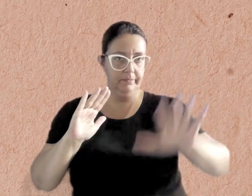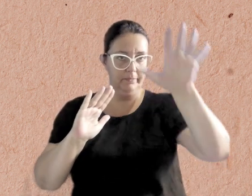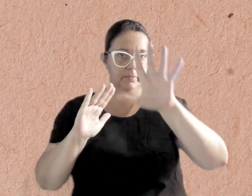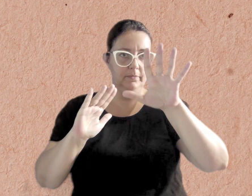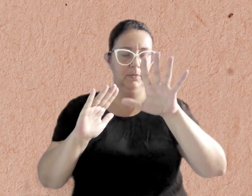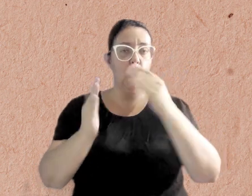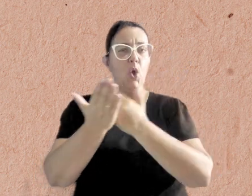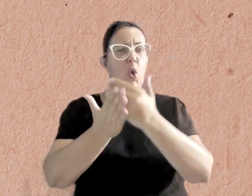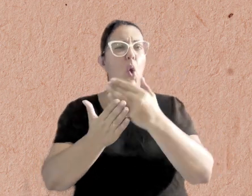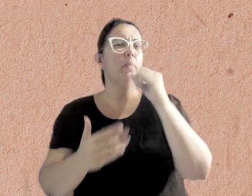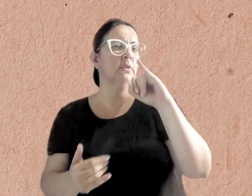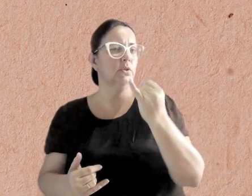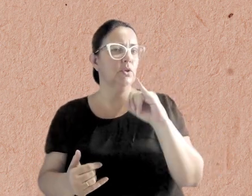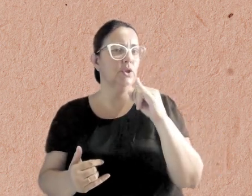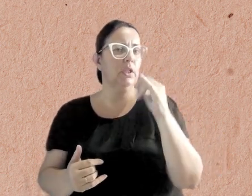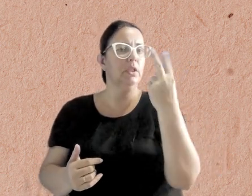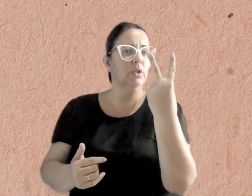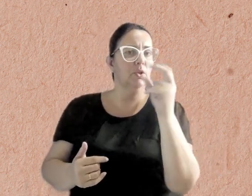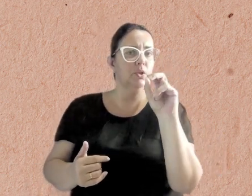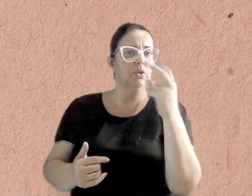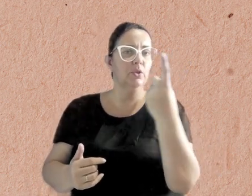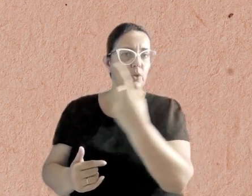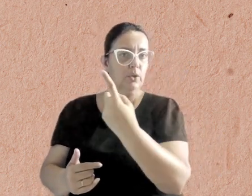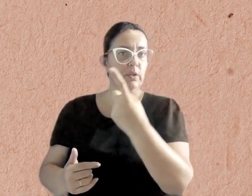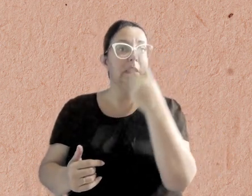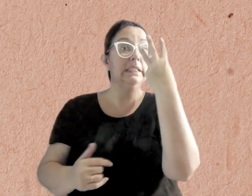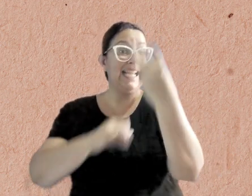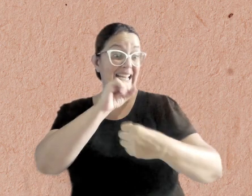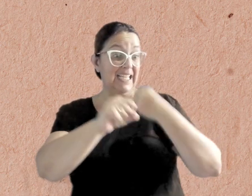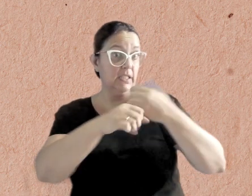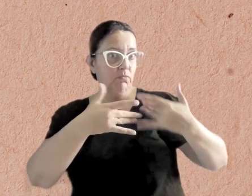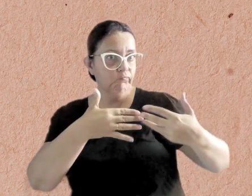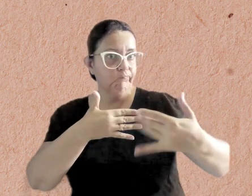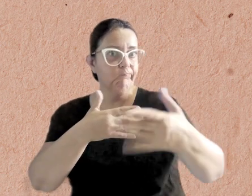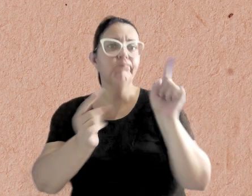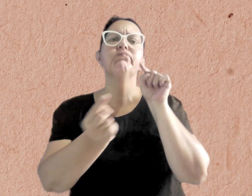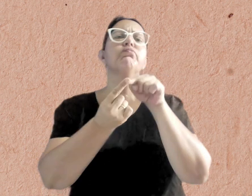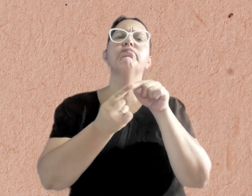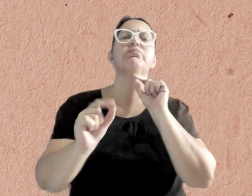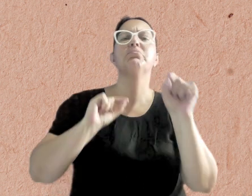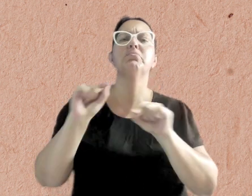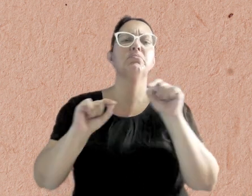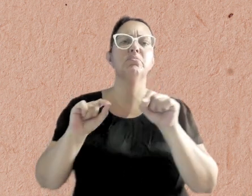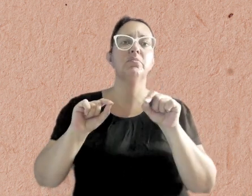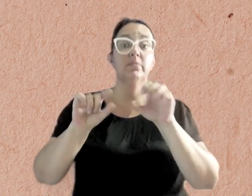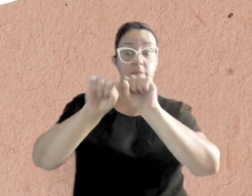O PARMIS iniciou em Janeiro de 2021 e teve duração de 3 anos. Seus objetivos foram: